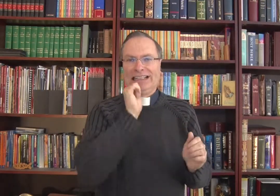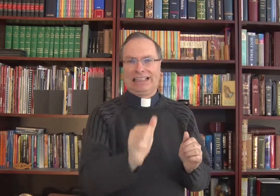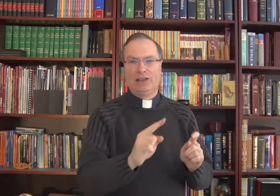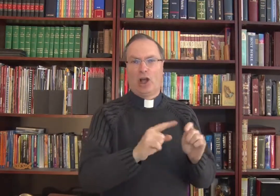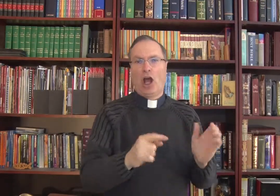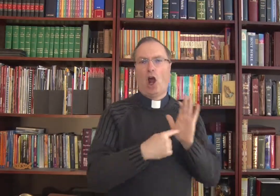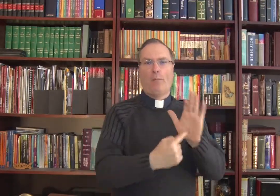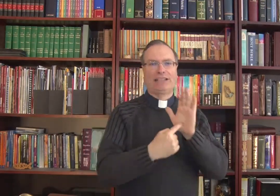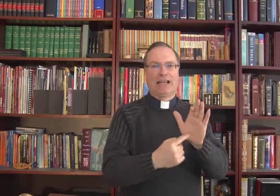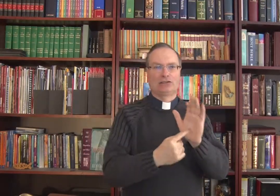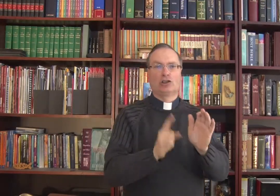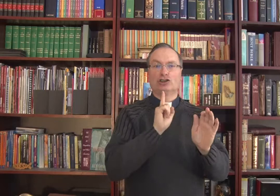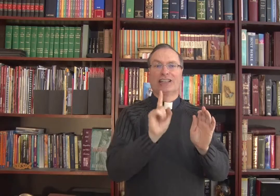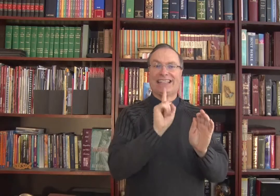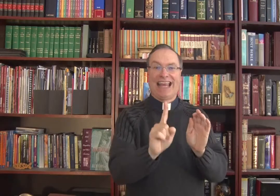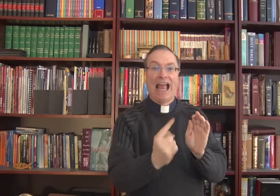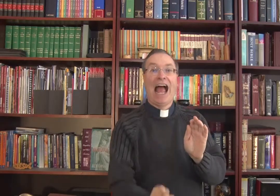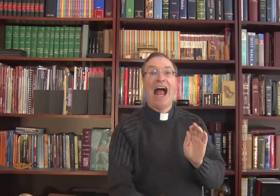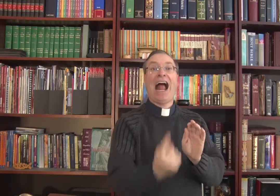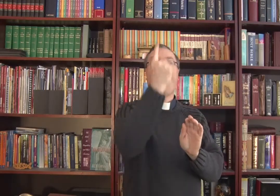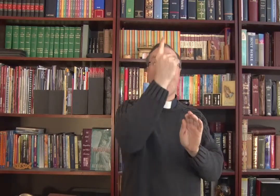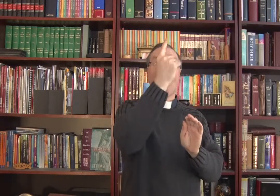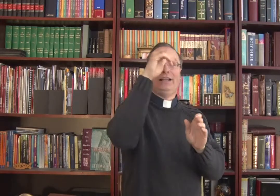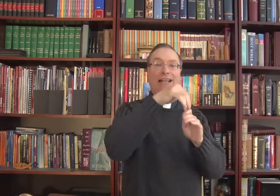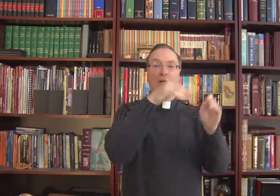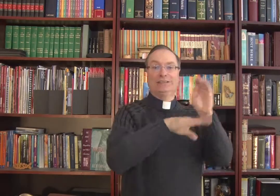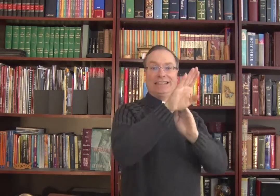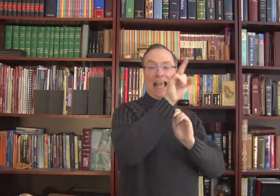ni de représentation de ce qui est en haut dans le ciel,